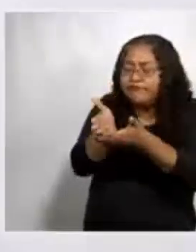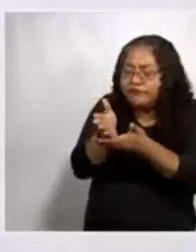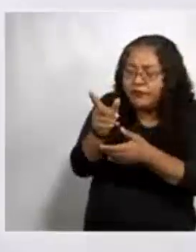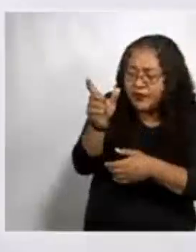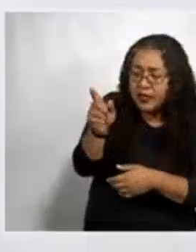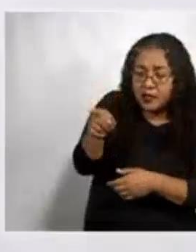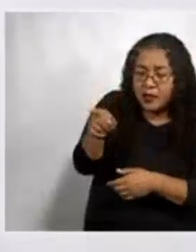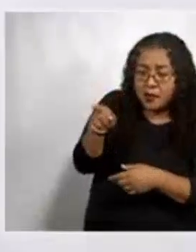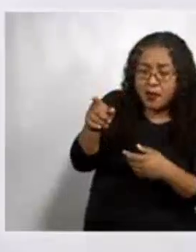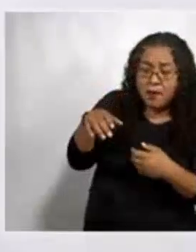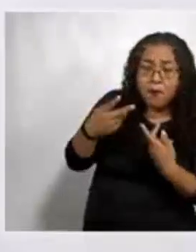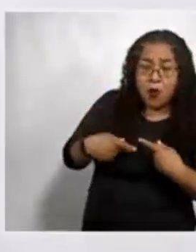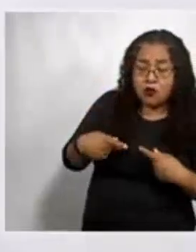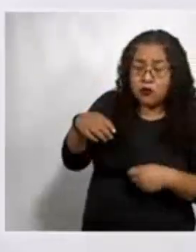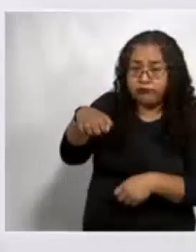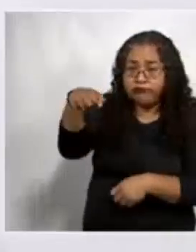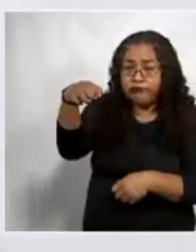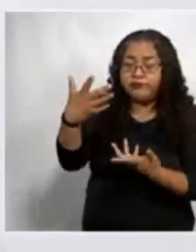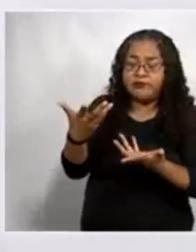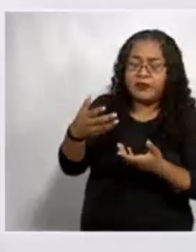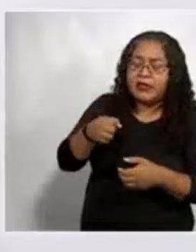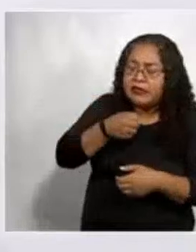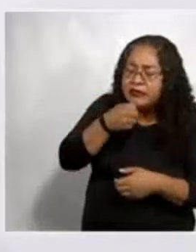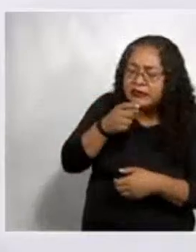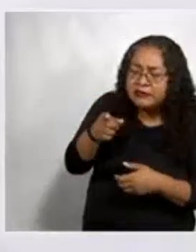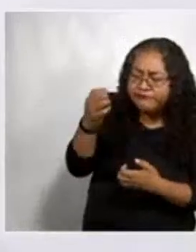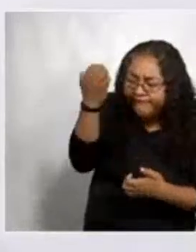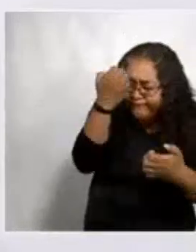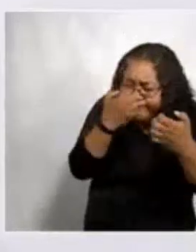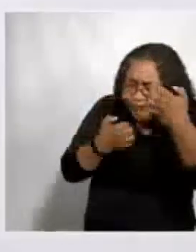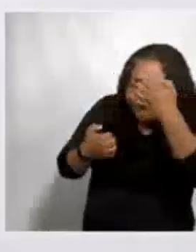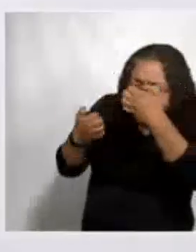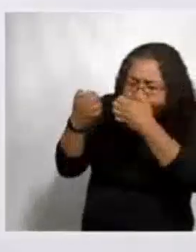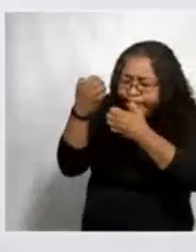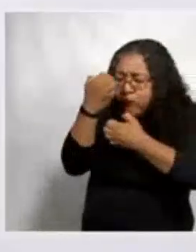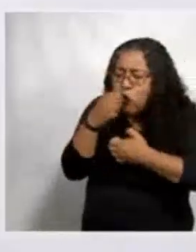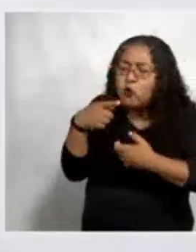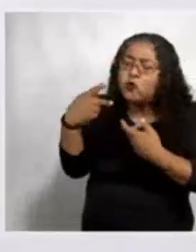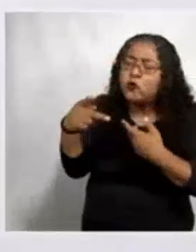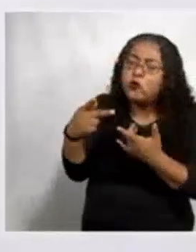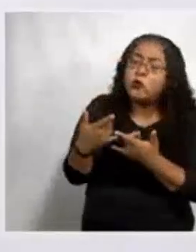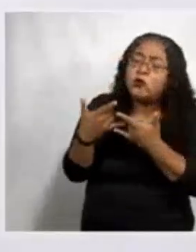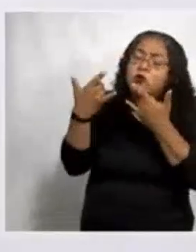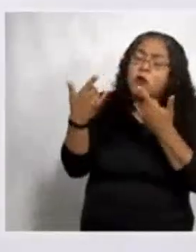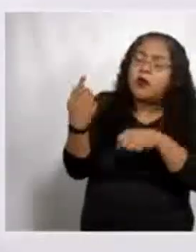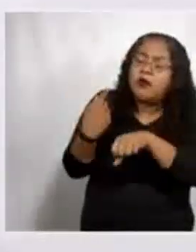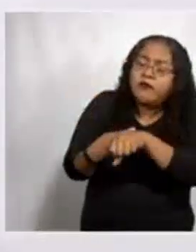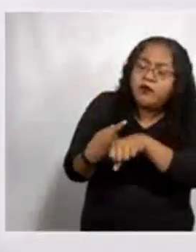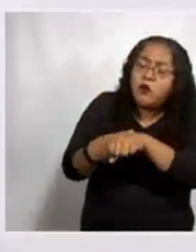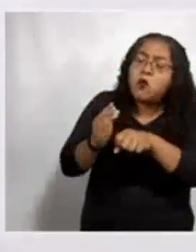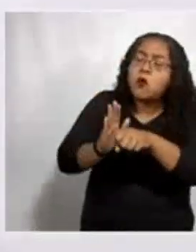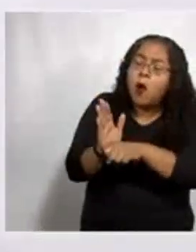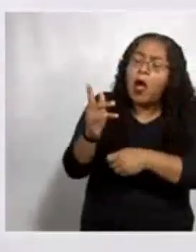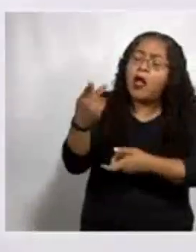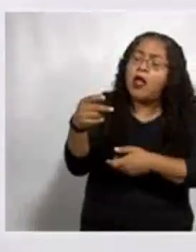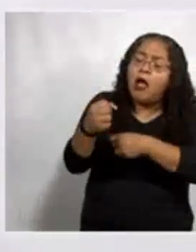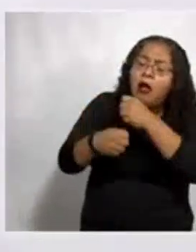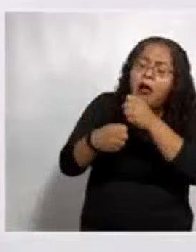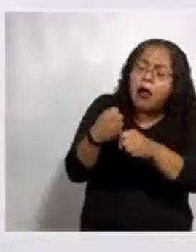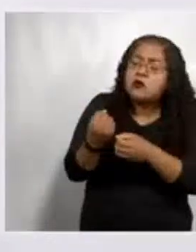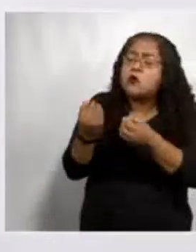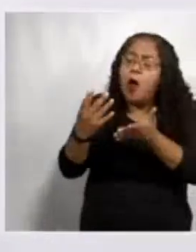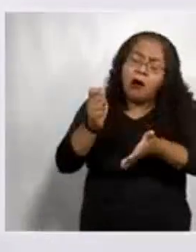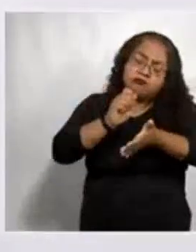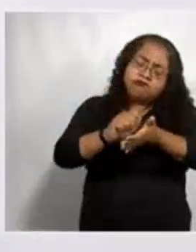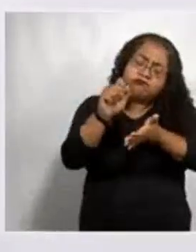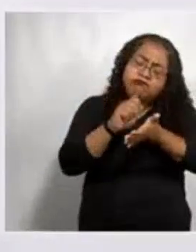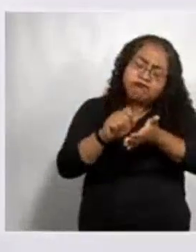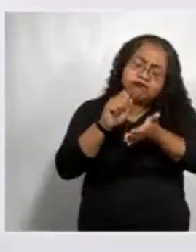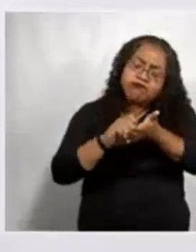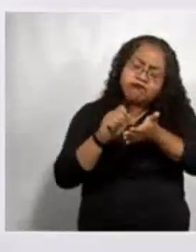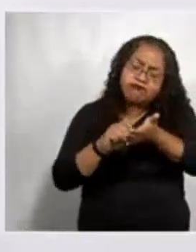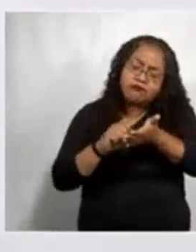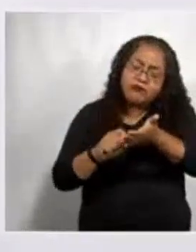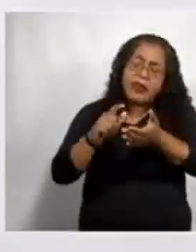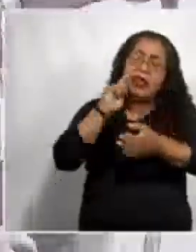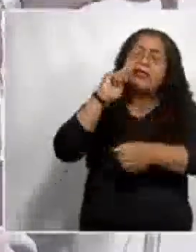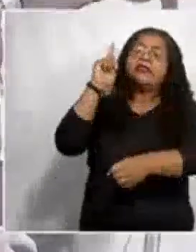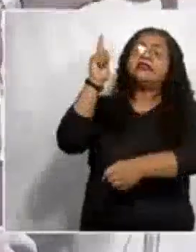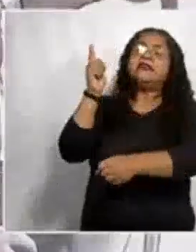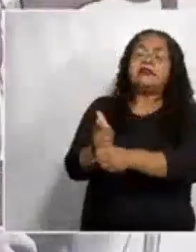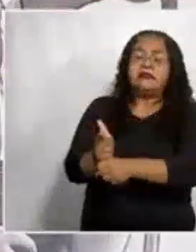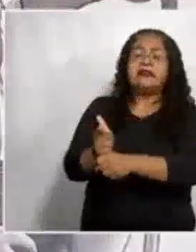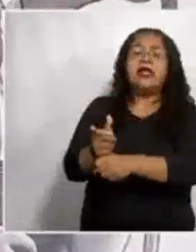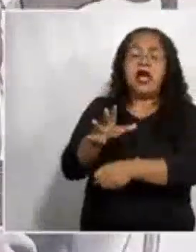del adulto mayor y hacen su historial y ya han detectado problemas de hipertensión, es decir,